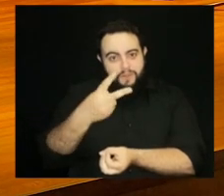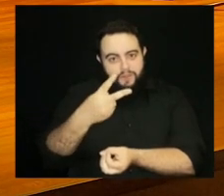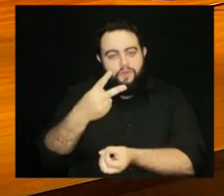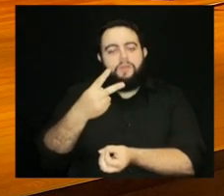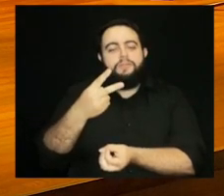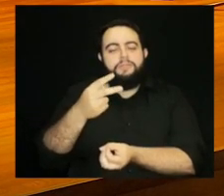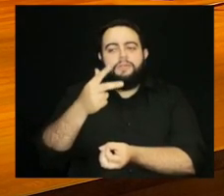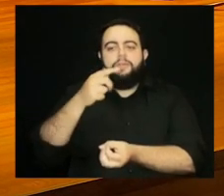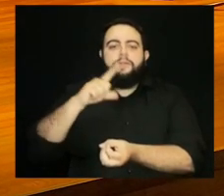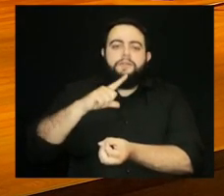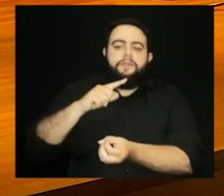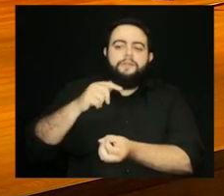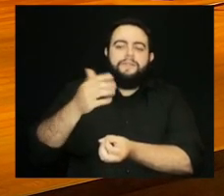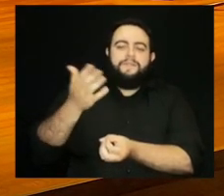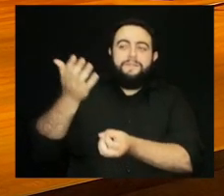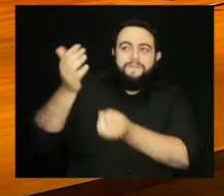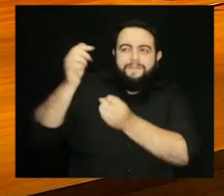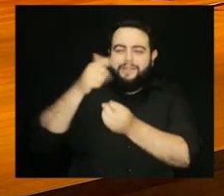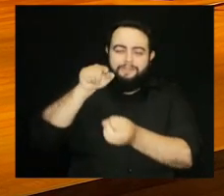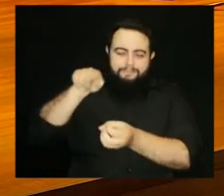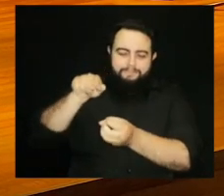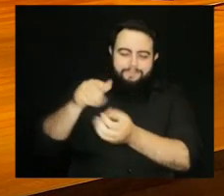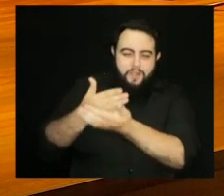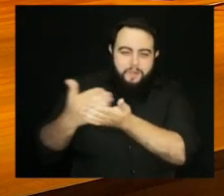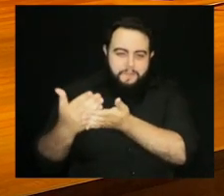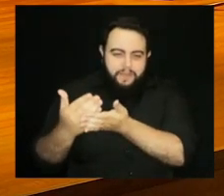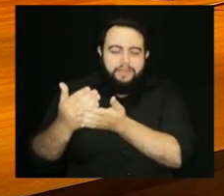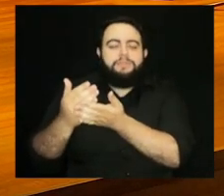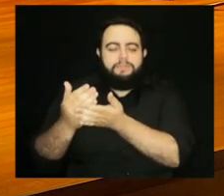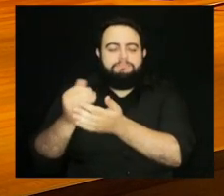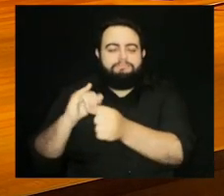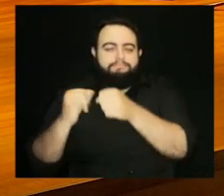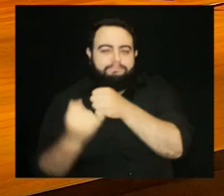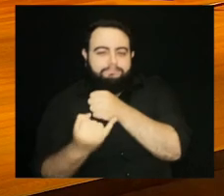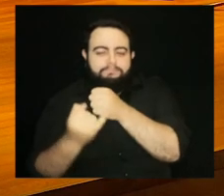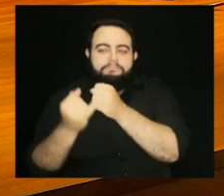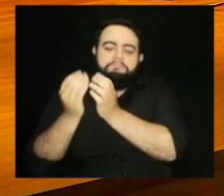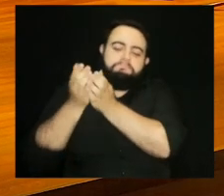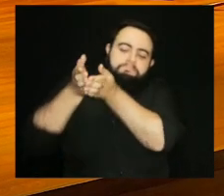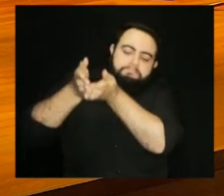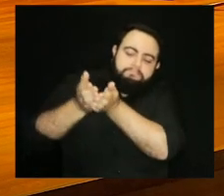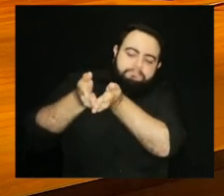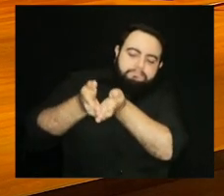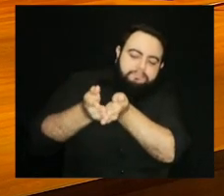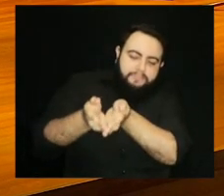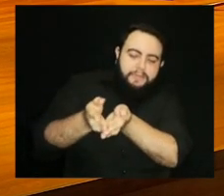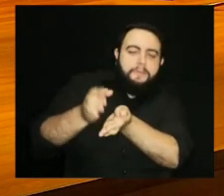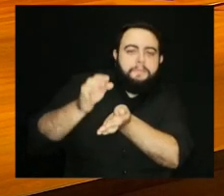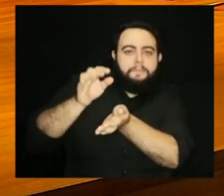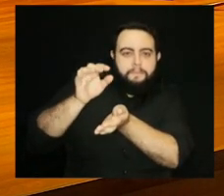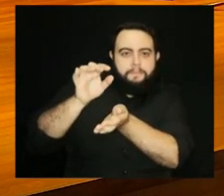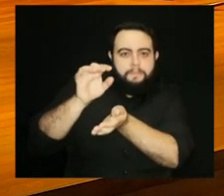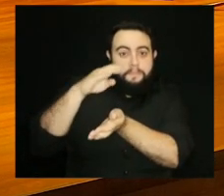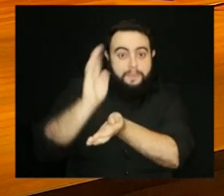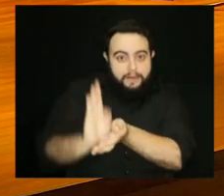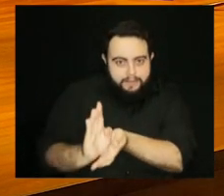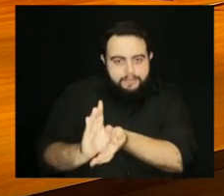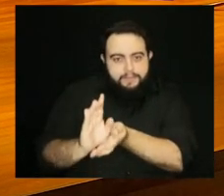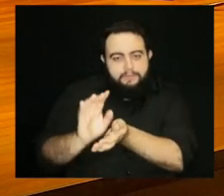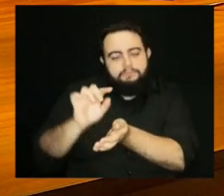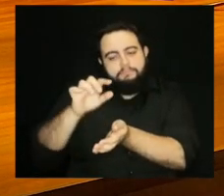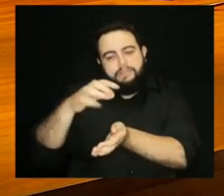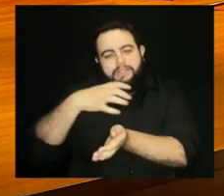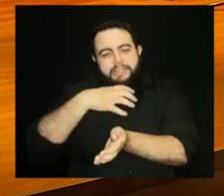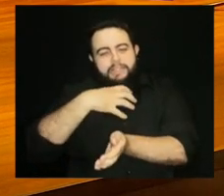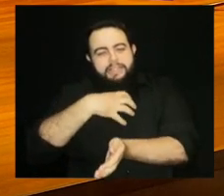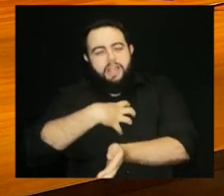costeando (provavelmente pararam em Salvador que era a capital) daí vem costeando, aí vem, entra